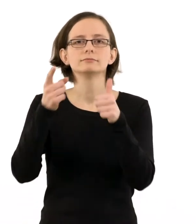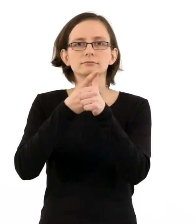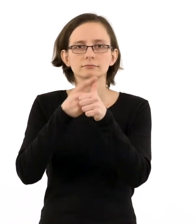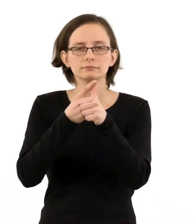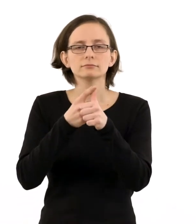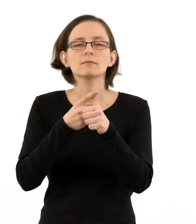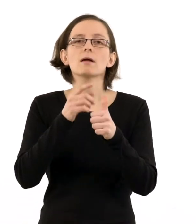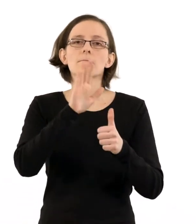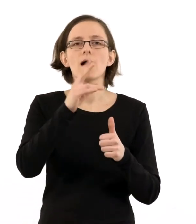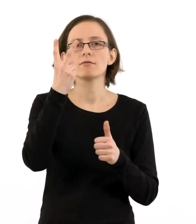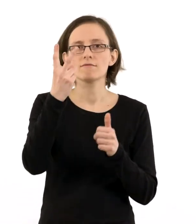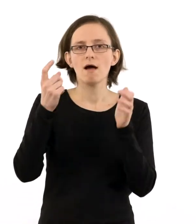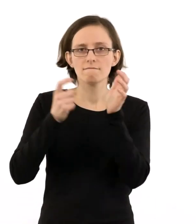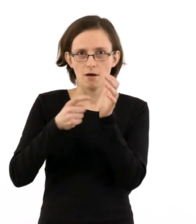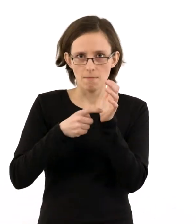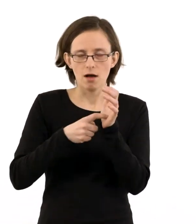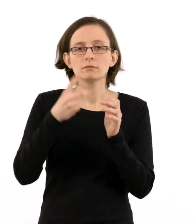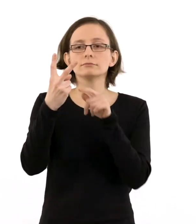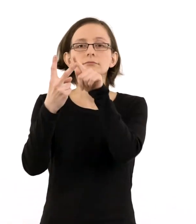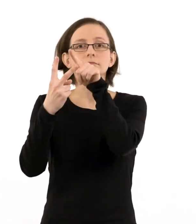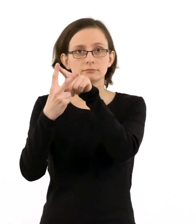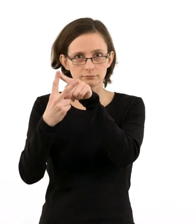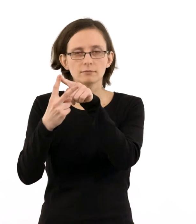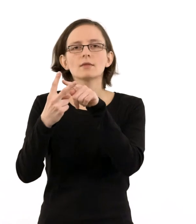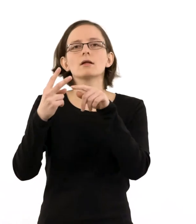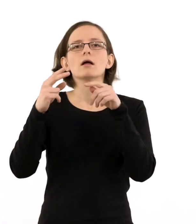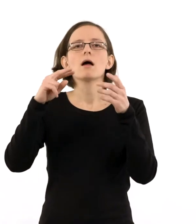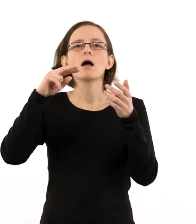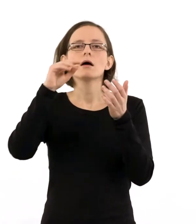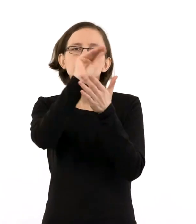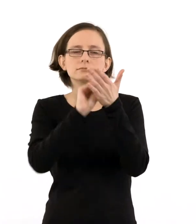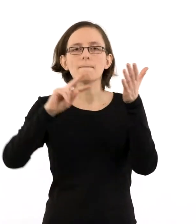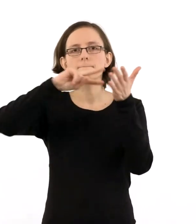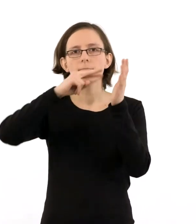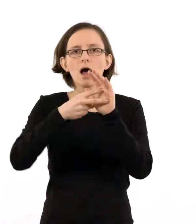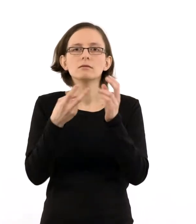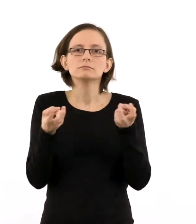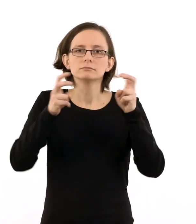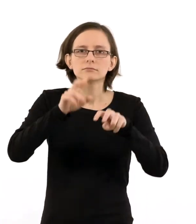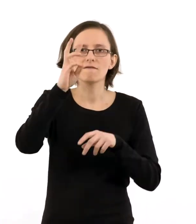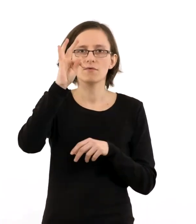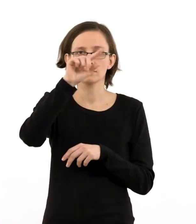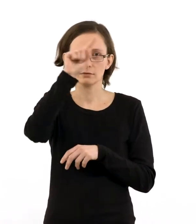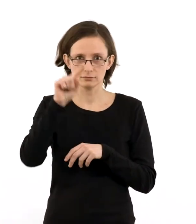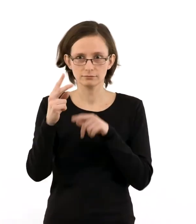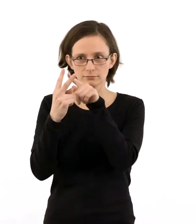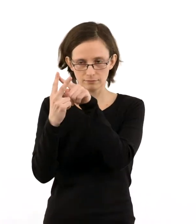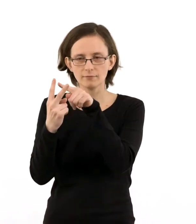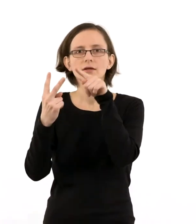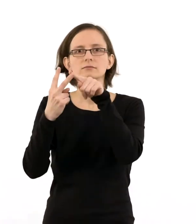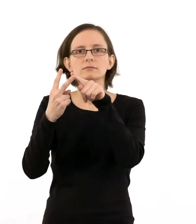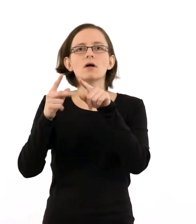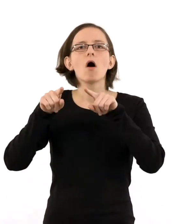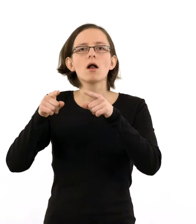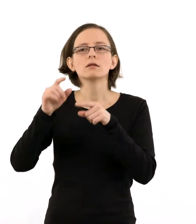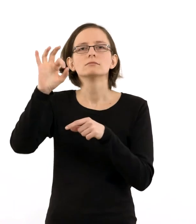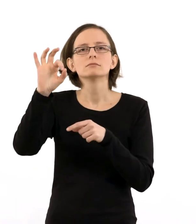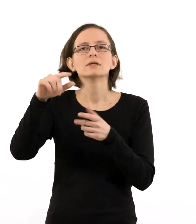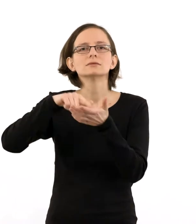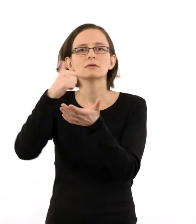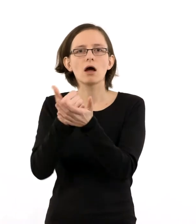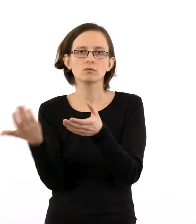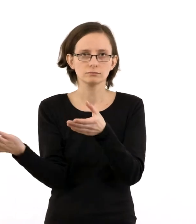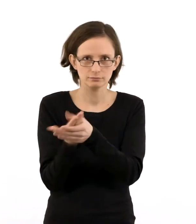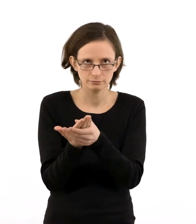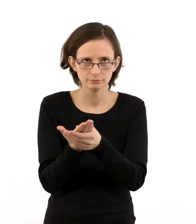1. projekt utworzenia warsztatów wraz ze statutem organizacji tworzącej warsztat,